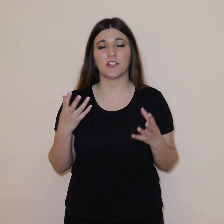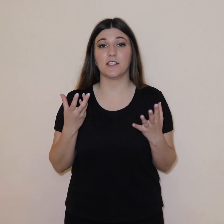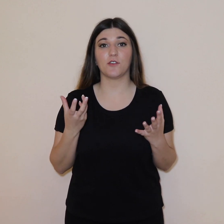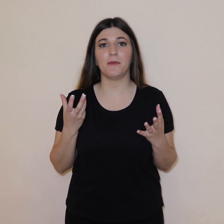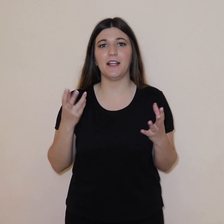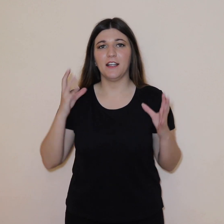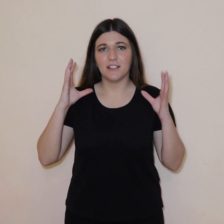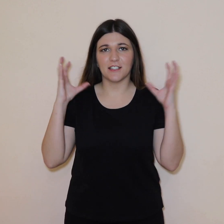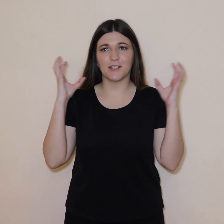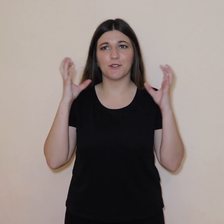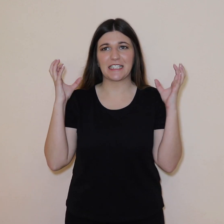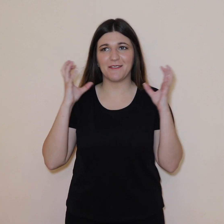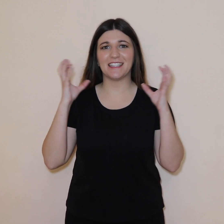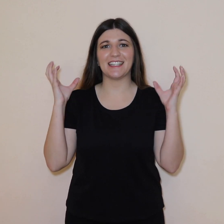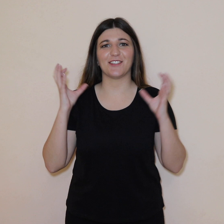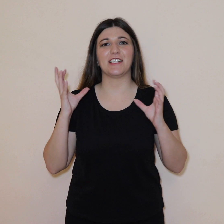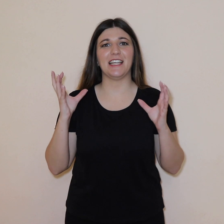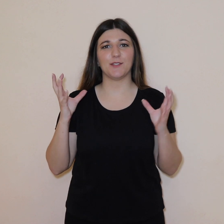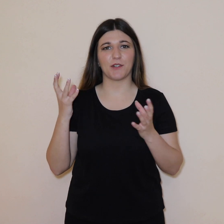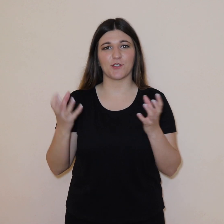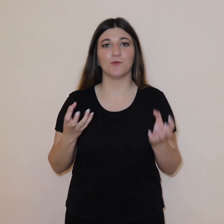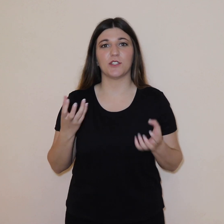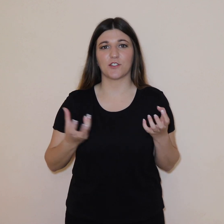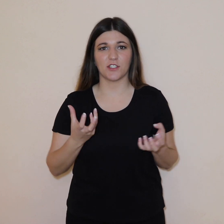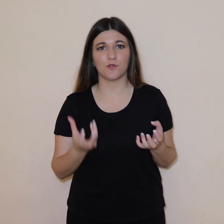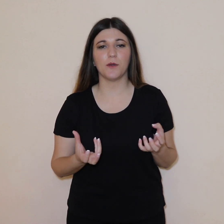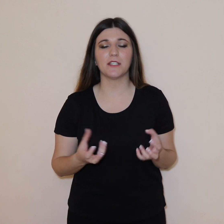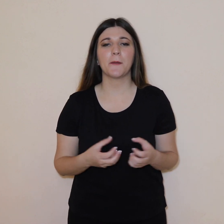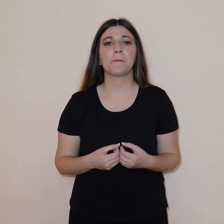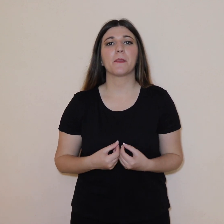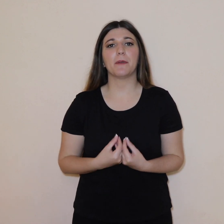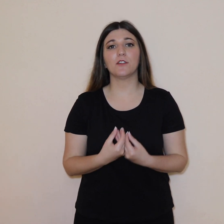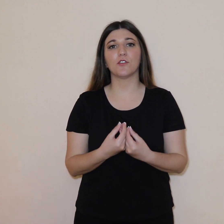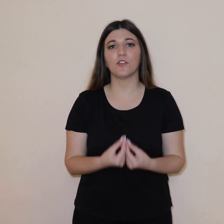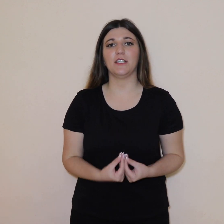que es normal si estáis en nuestra mente que os liáis porque son muchas cosas nuevas, pero todo es